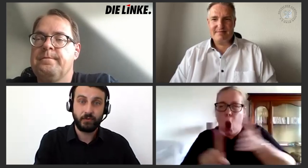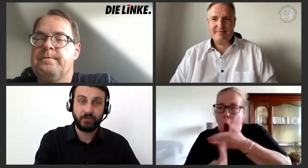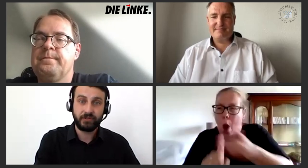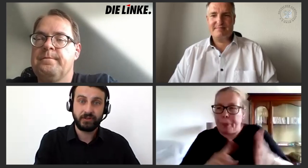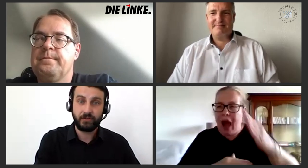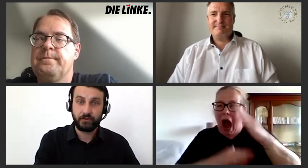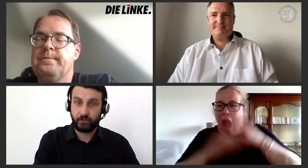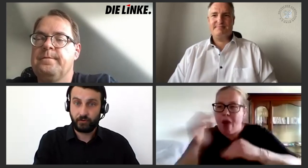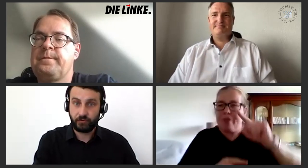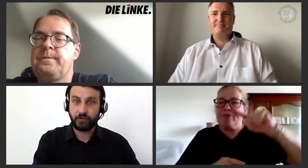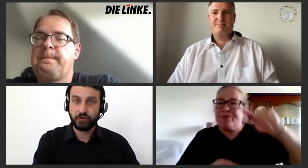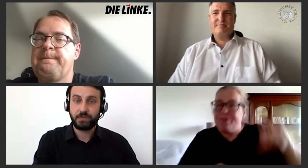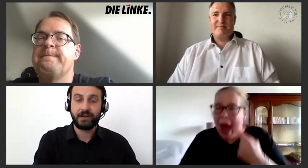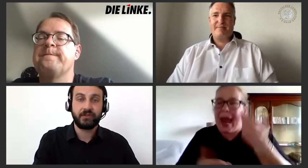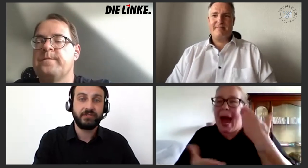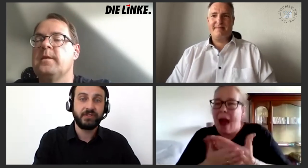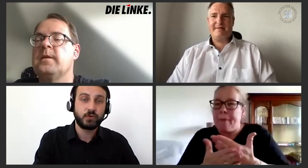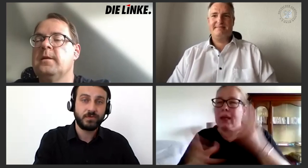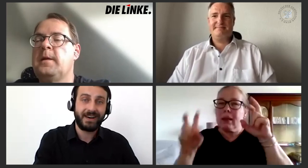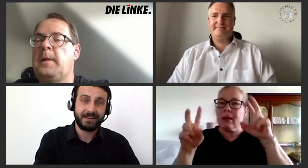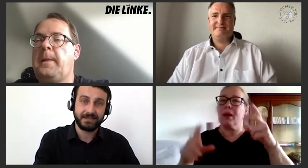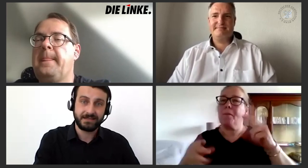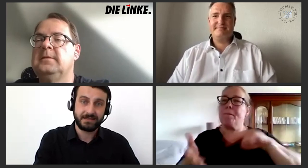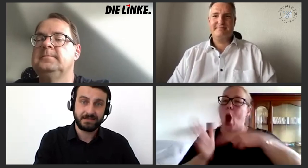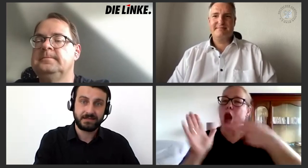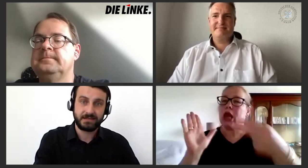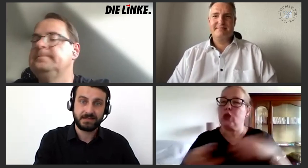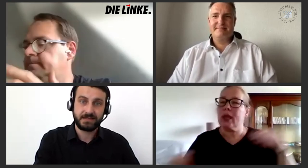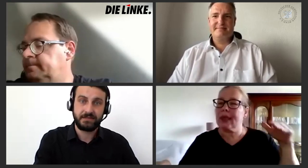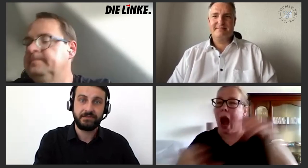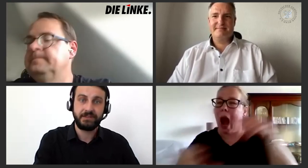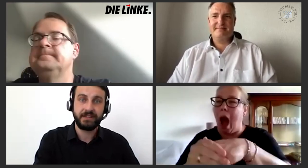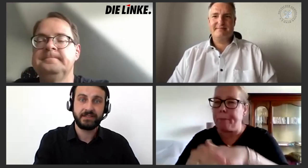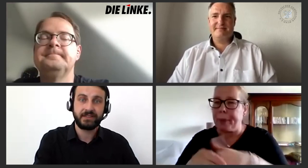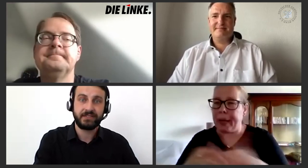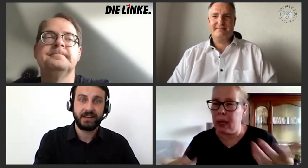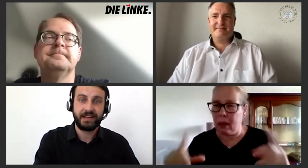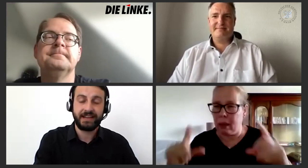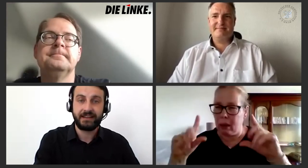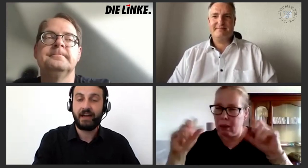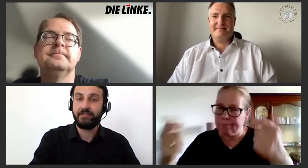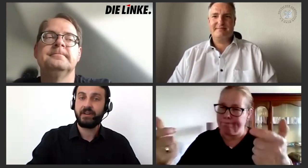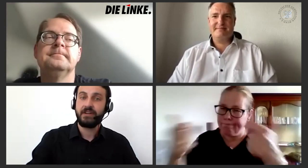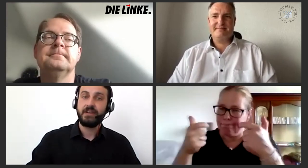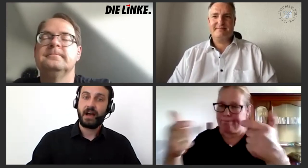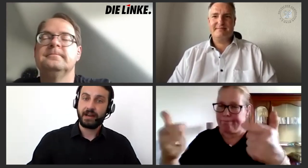aber leider, aus unserer Sparte aus, viel zu schwach ist und das wir es ganz gerne hätten,